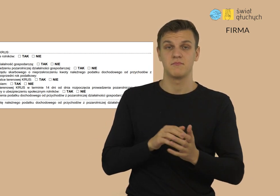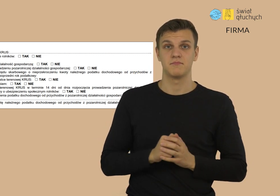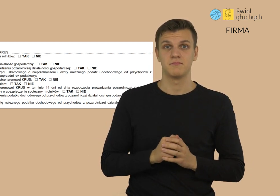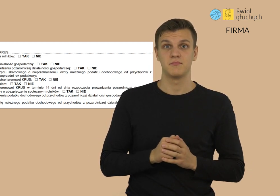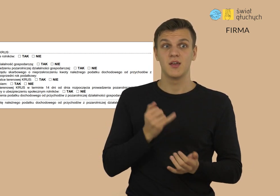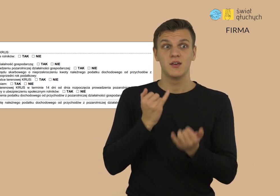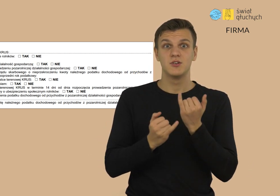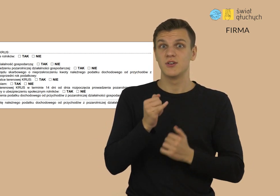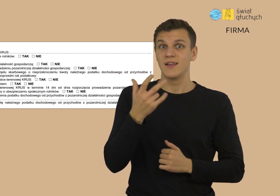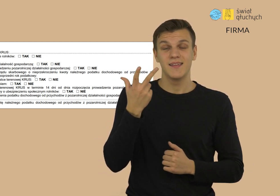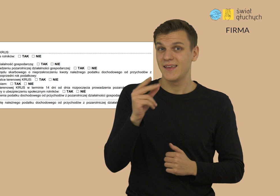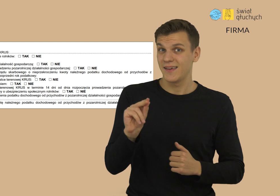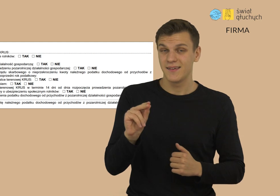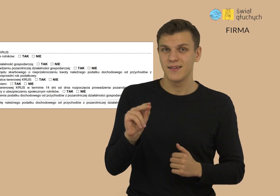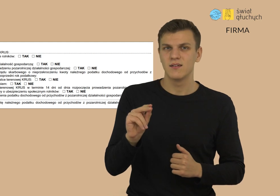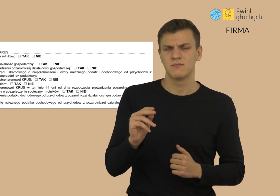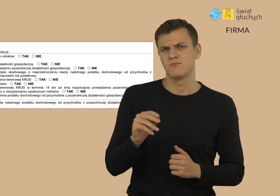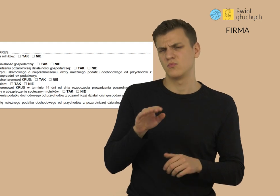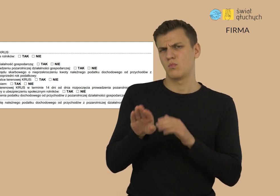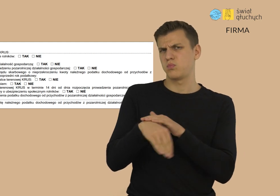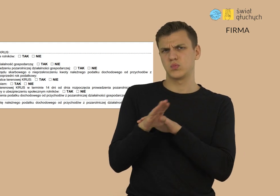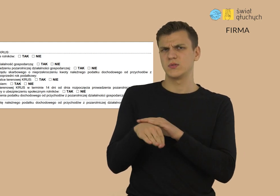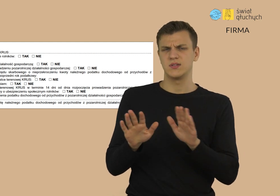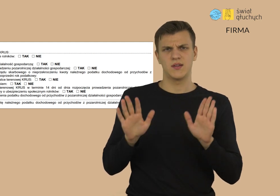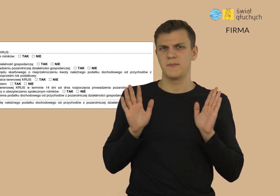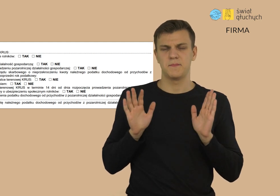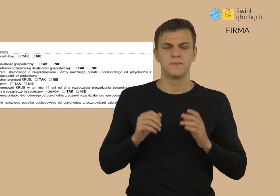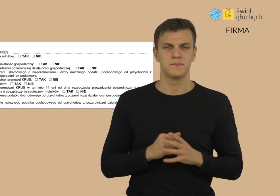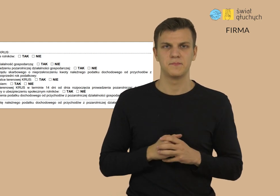Jeżeli Cię to nie dotyczy, pozostaw puste pole.